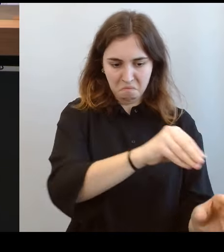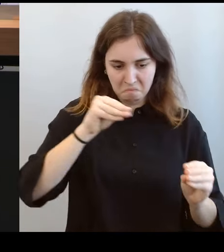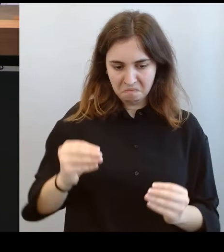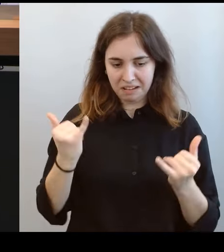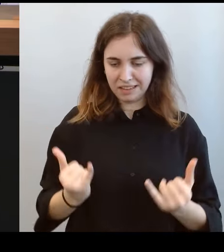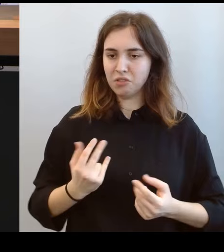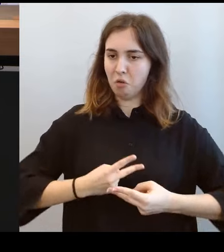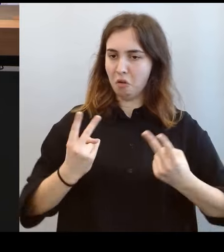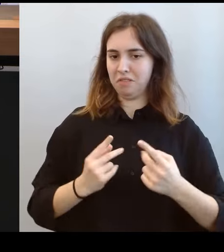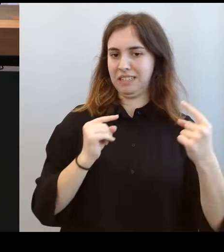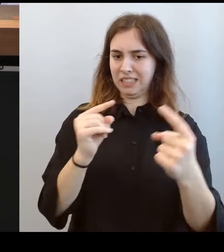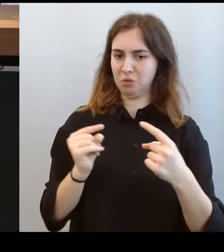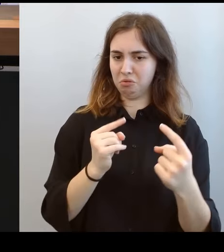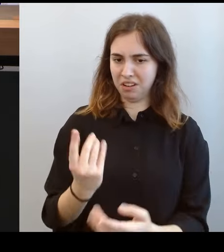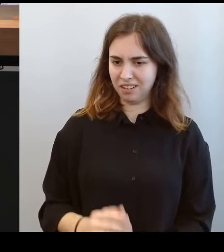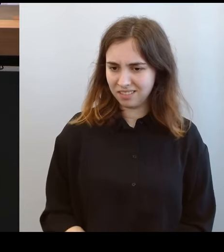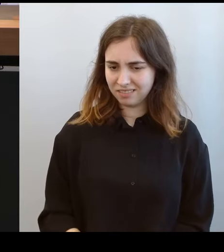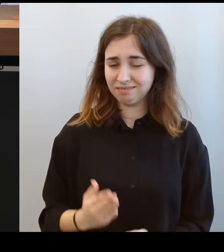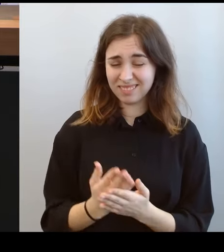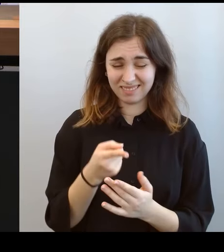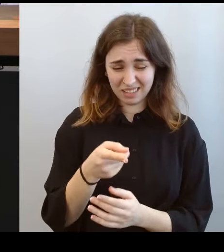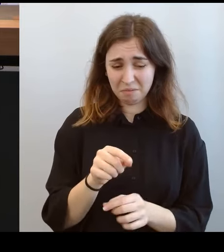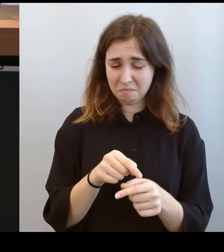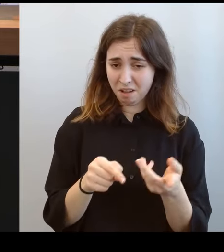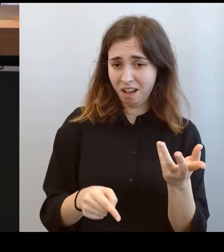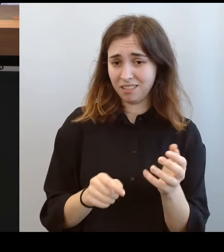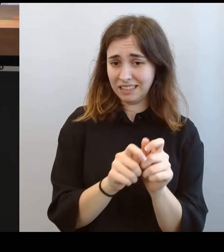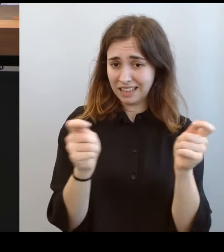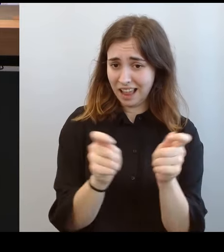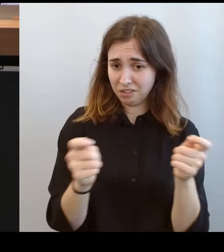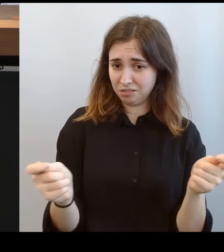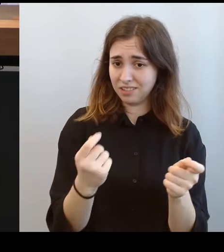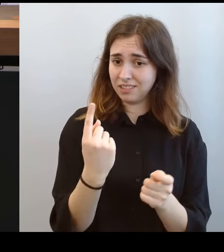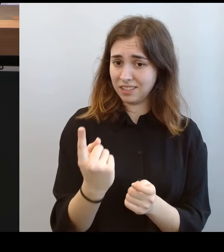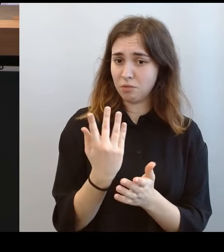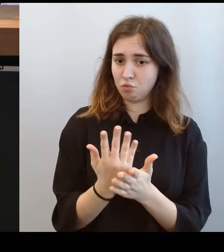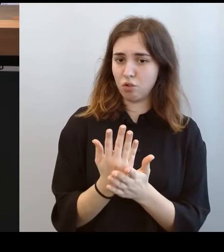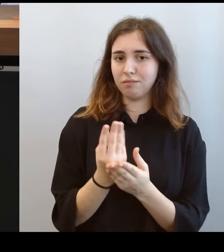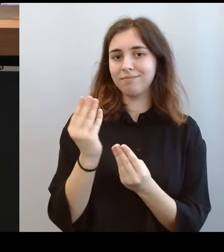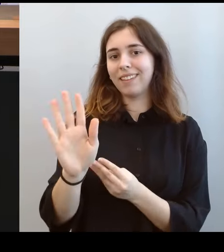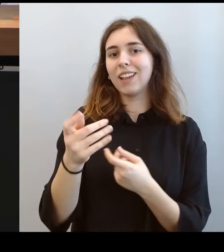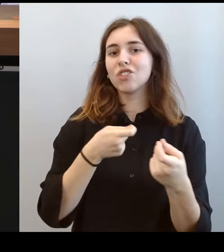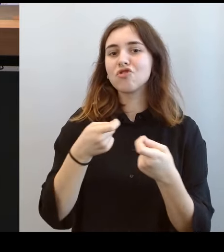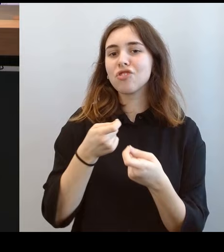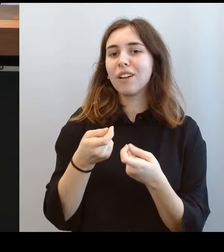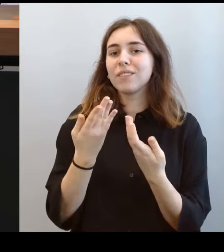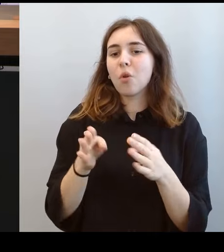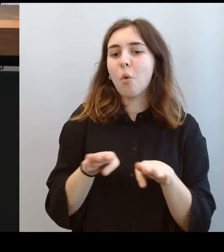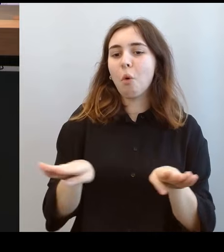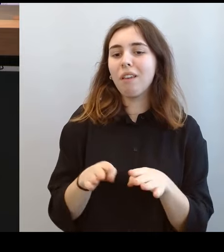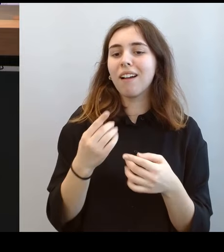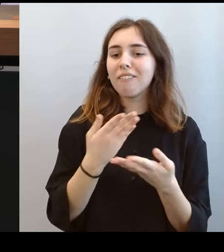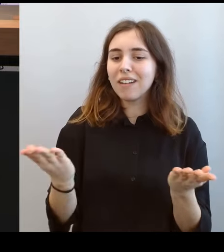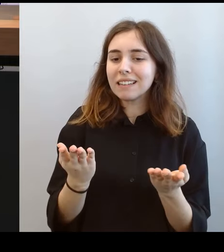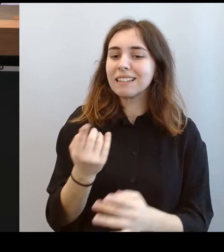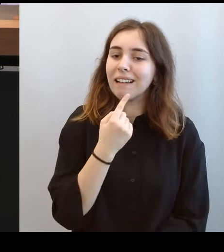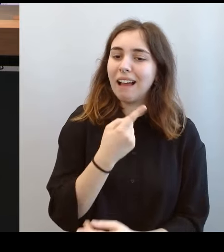haben das ja praktisch zur Grundlage ihres Geschäfts gemacht. Insofern bedaure ich, dass die persönliche Beziehung von Frau